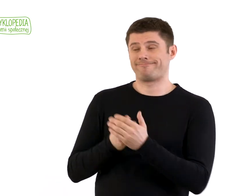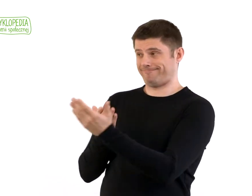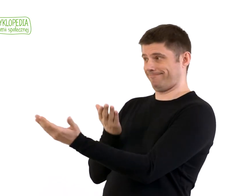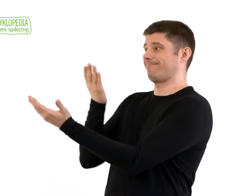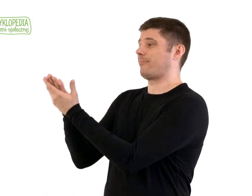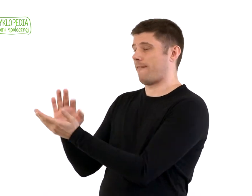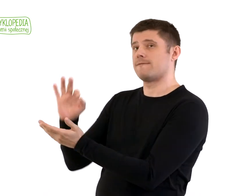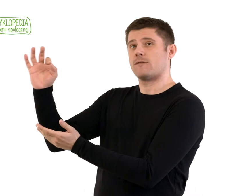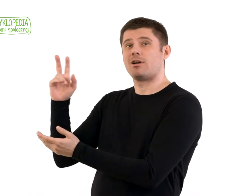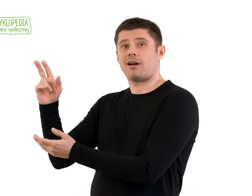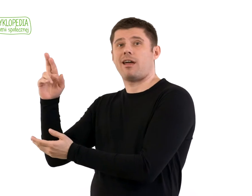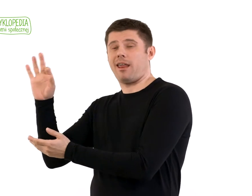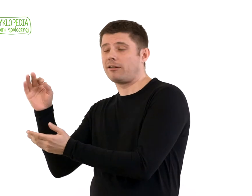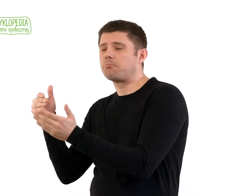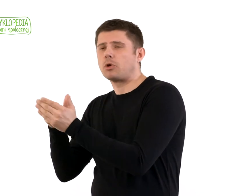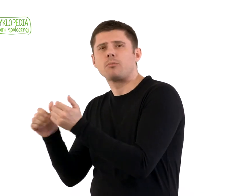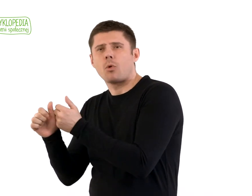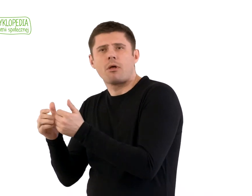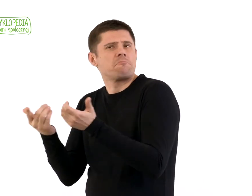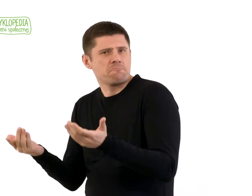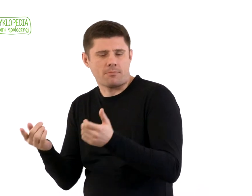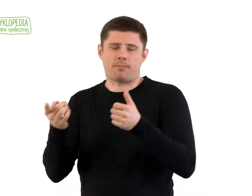Formularze niezbędne do zarejestrowania spółdzielni socjalnej: